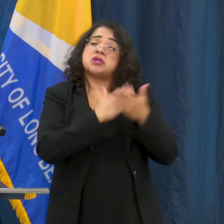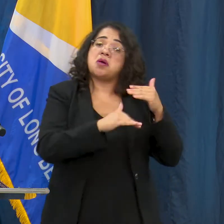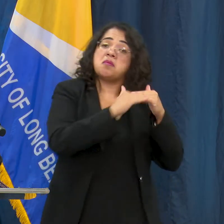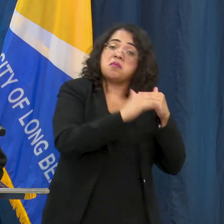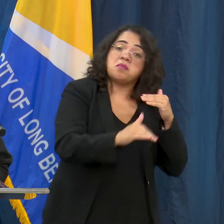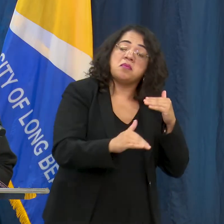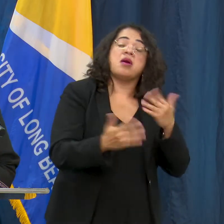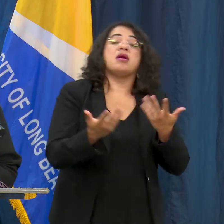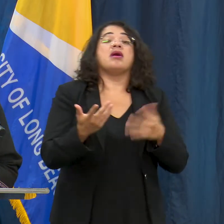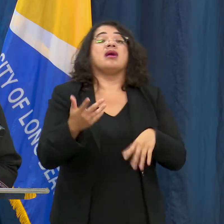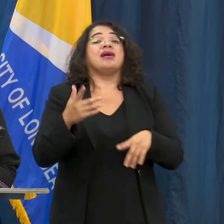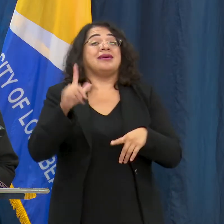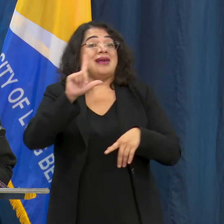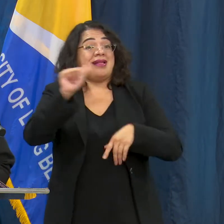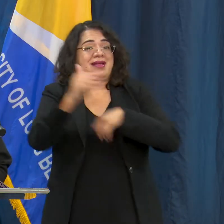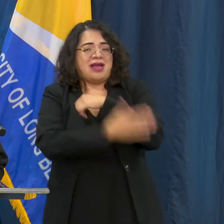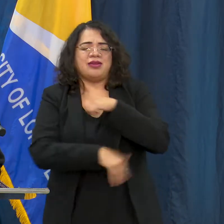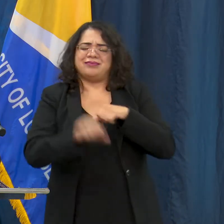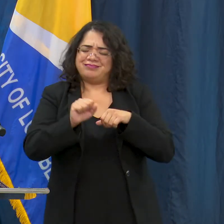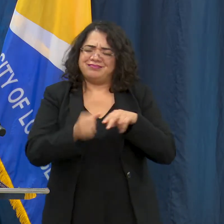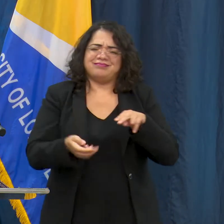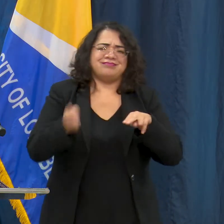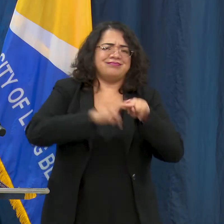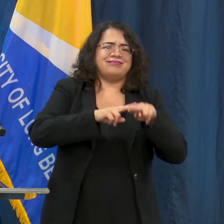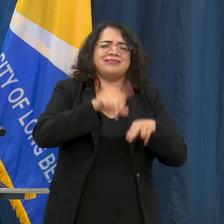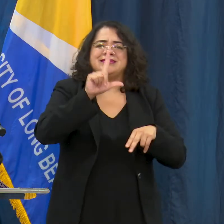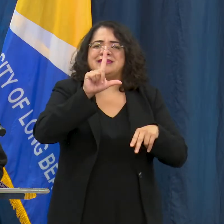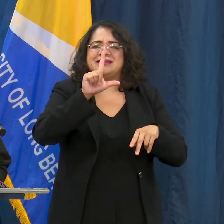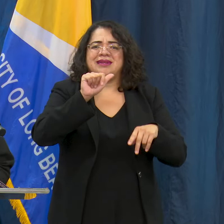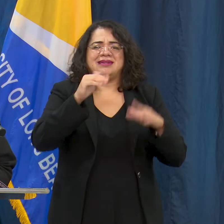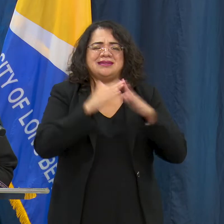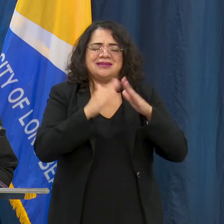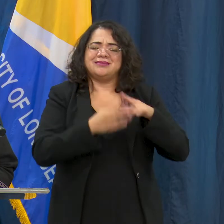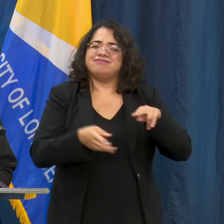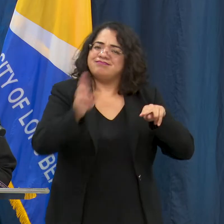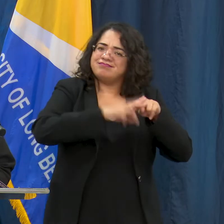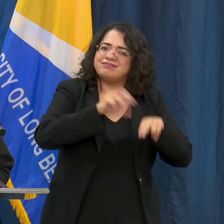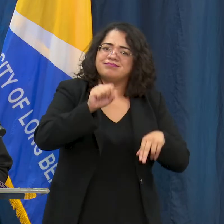es más los crateros desta billah dad es cuando los crateros desta billah dad